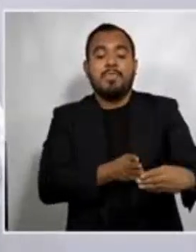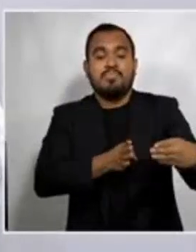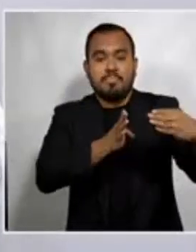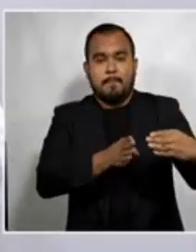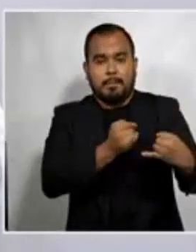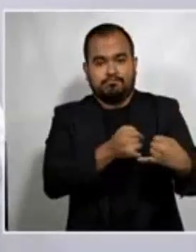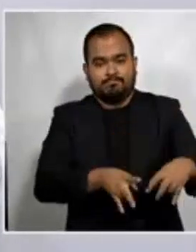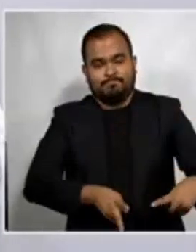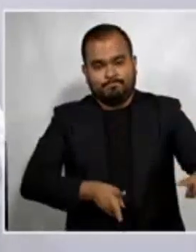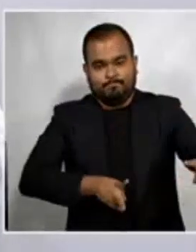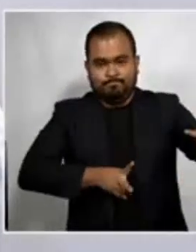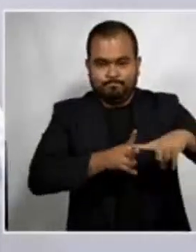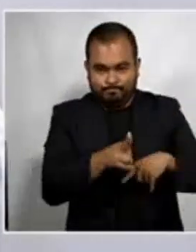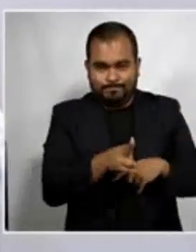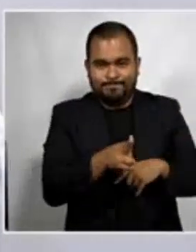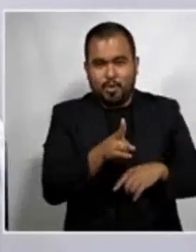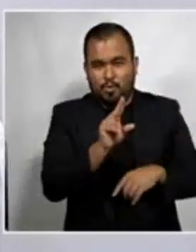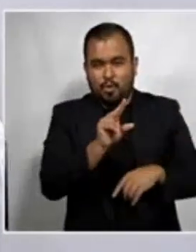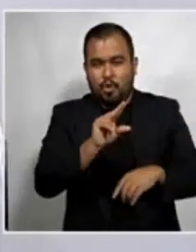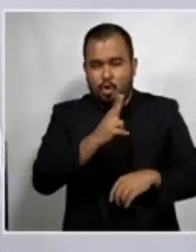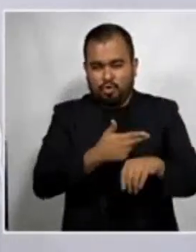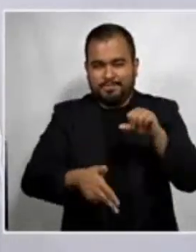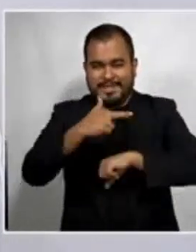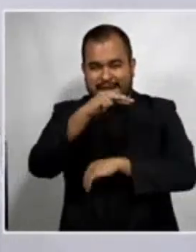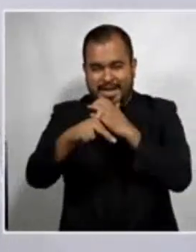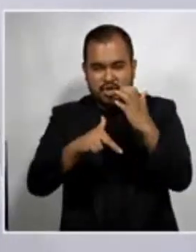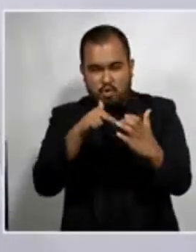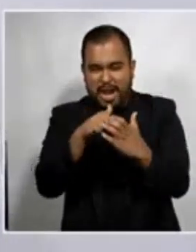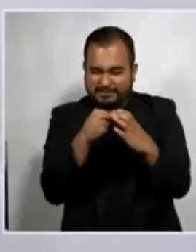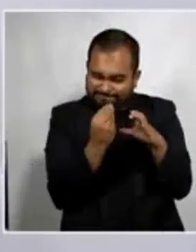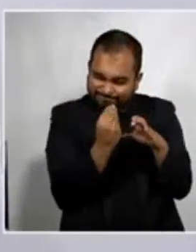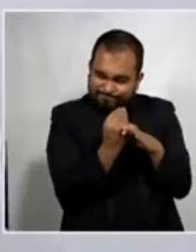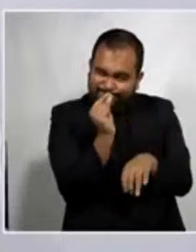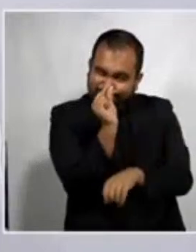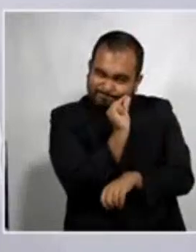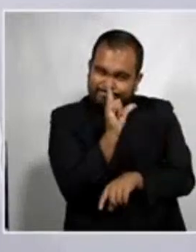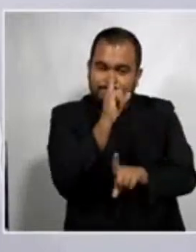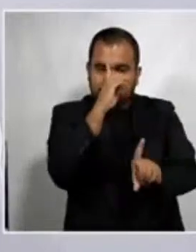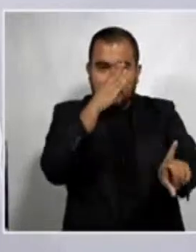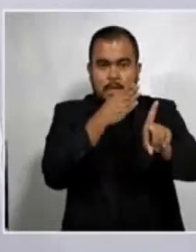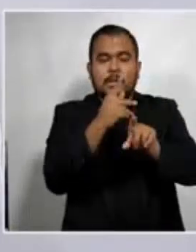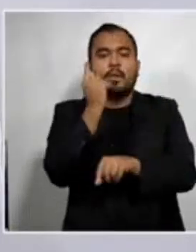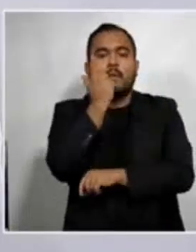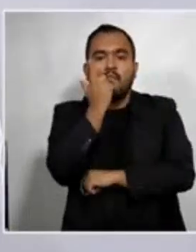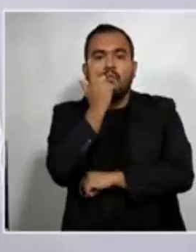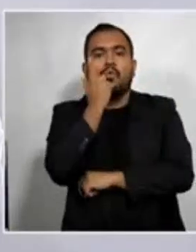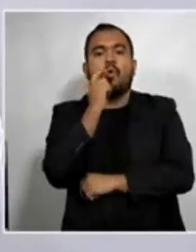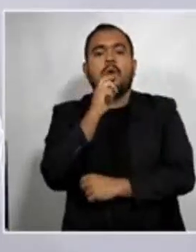Alta Especialidad de Tlajomulco con su consulta externa, especialidades,